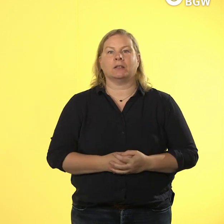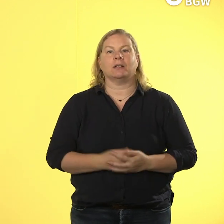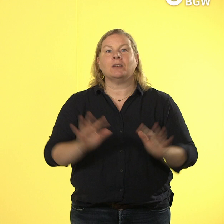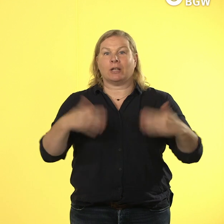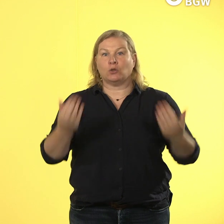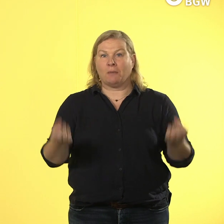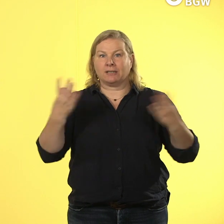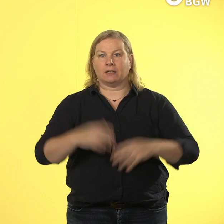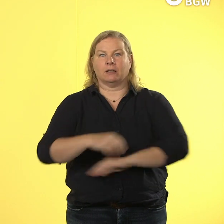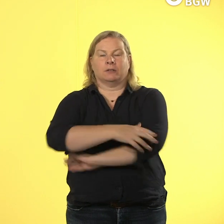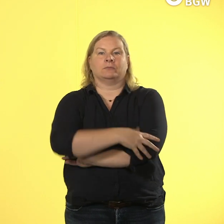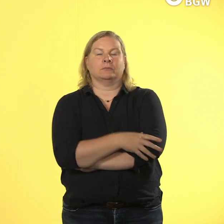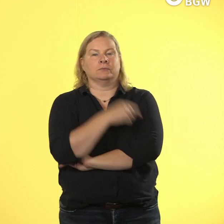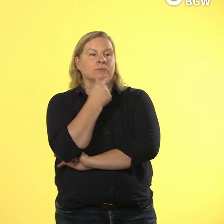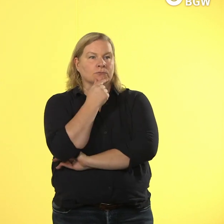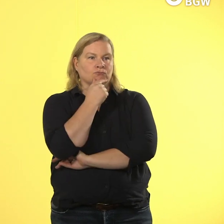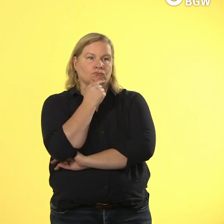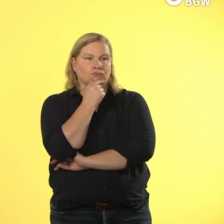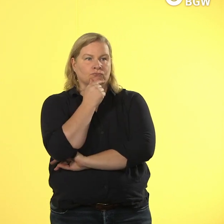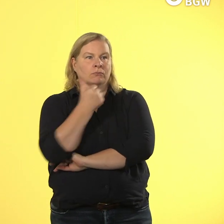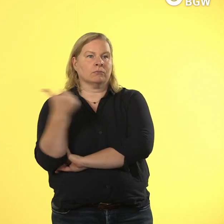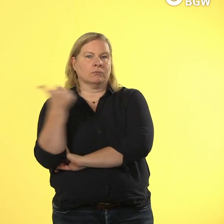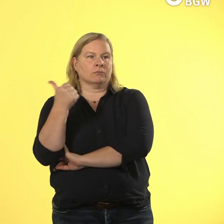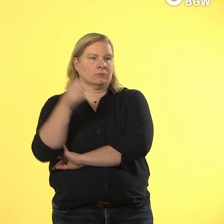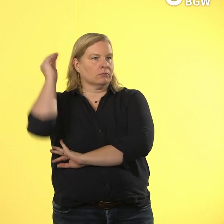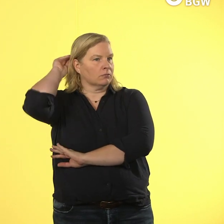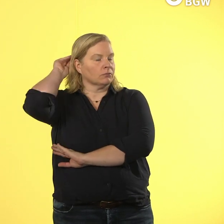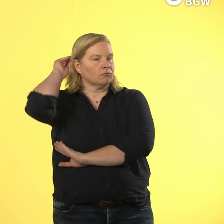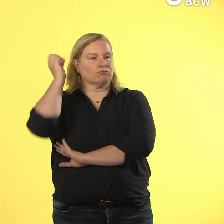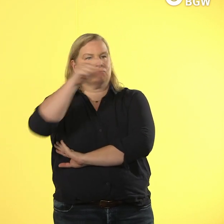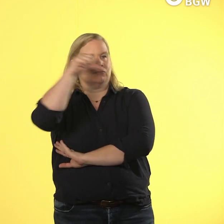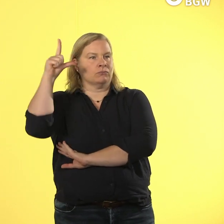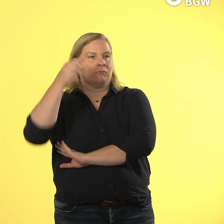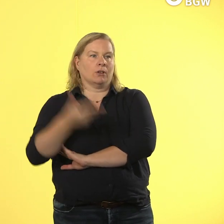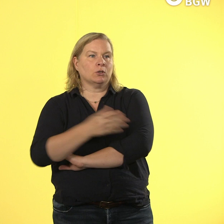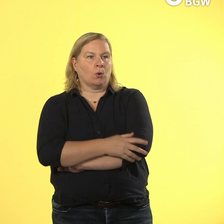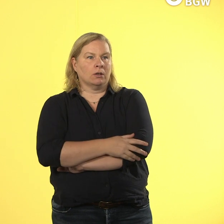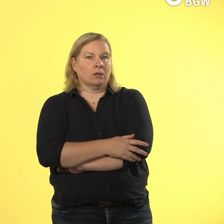Und wehe, wenn irgendetwas, was Sie sagen, nicht eins zu eins auf diesen, meinen Klienten zutrifft,